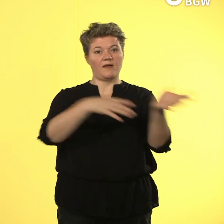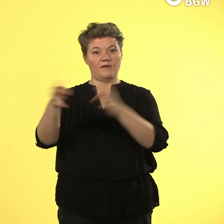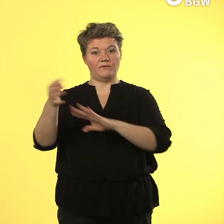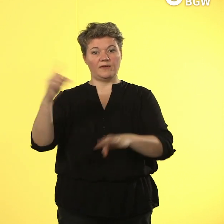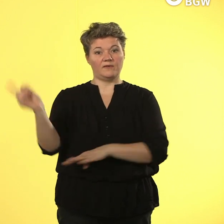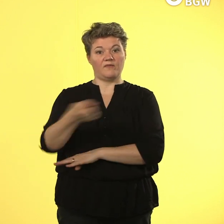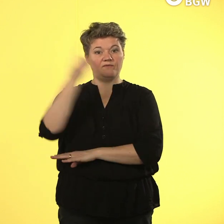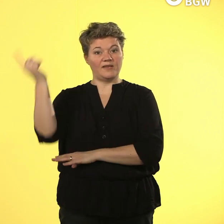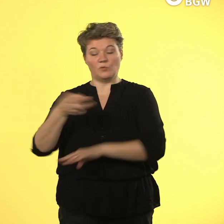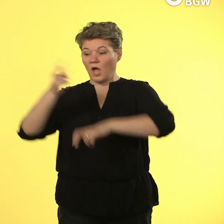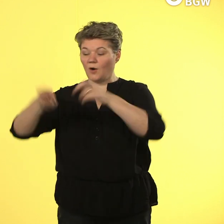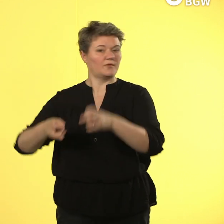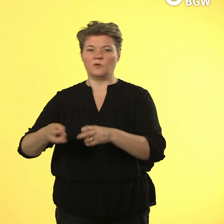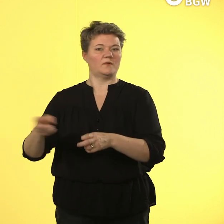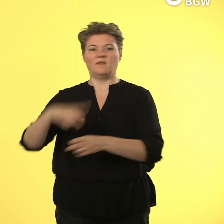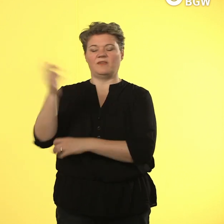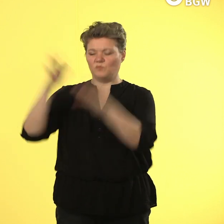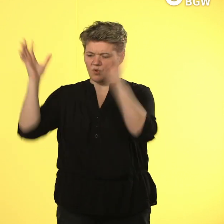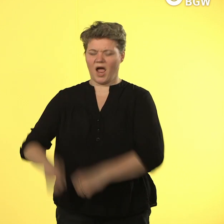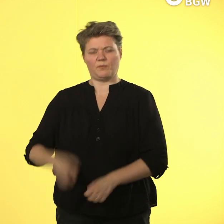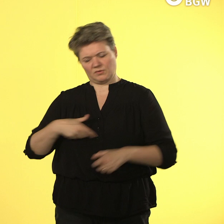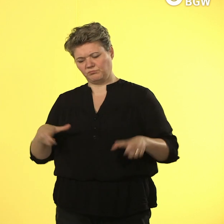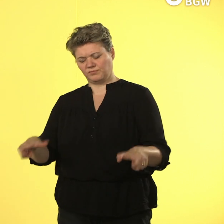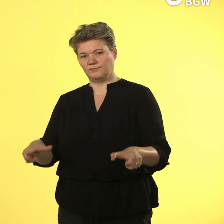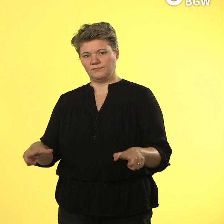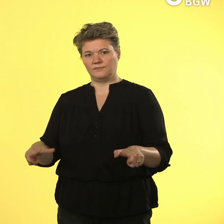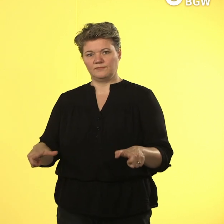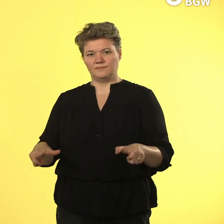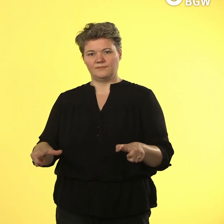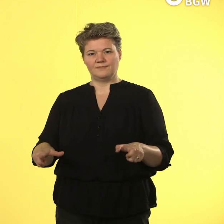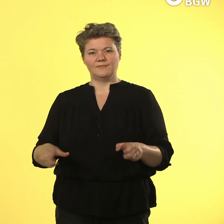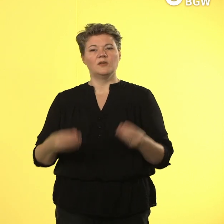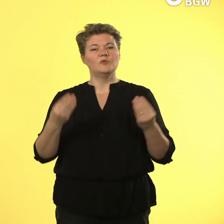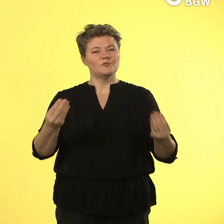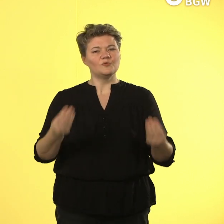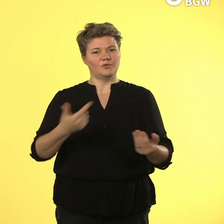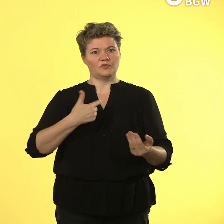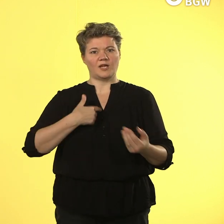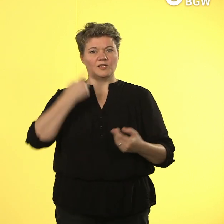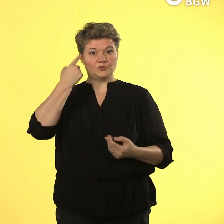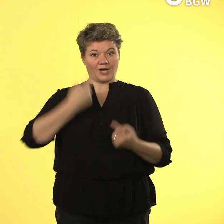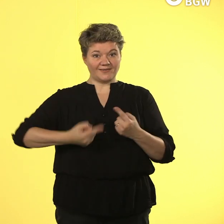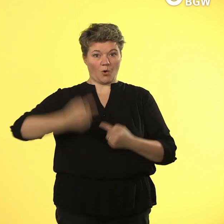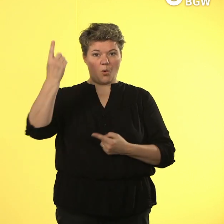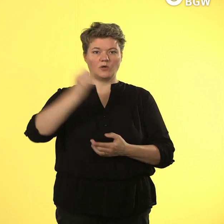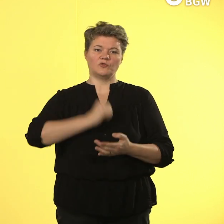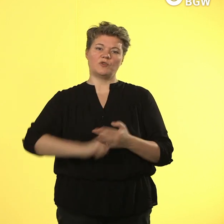in den großen Muskel gepumpt, damit ich gut kämpfen oder weglaufen kann. Aber nachdenken, vielleicht auch eigene Anteile